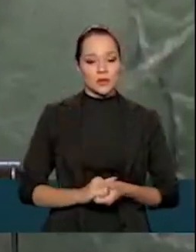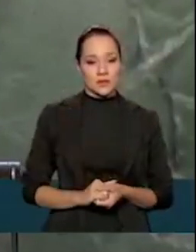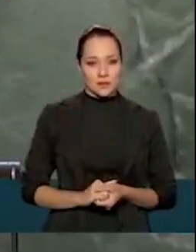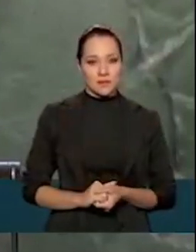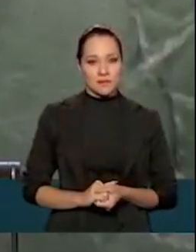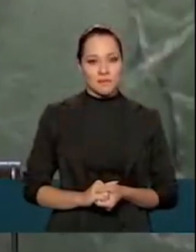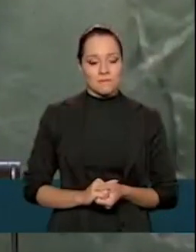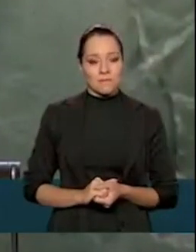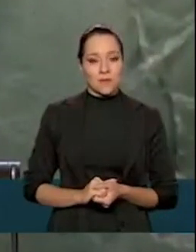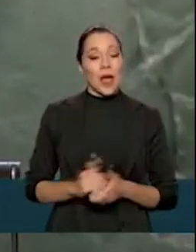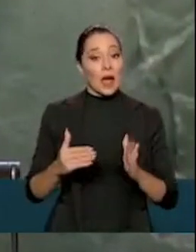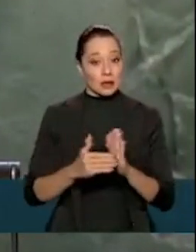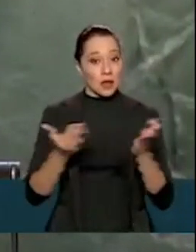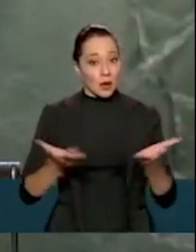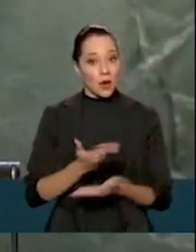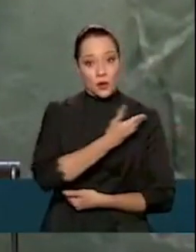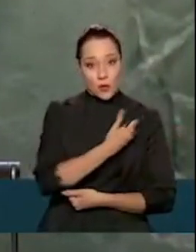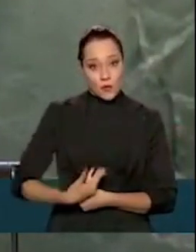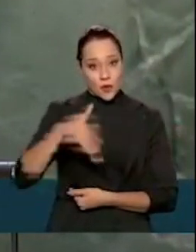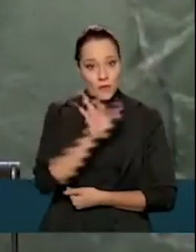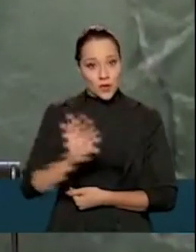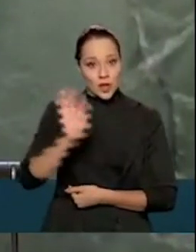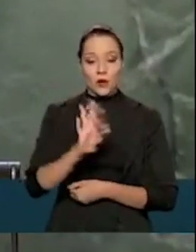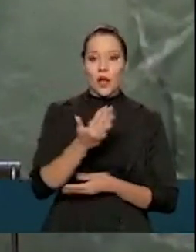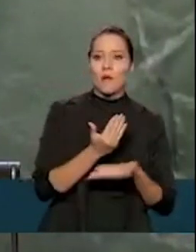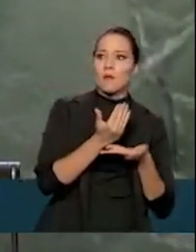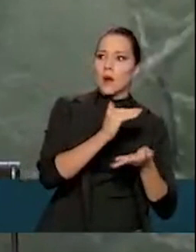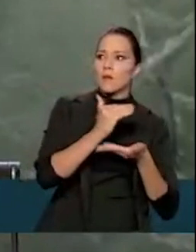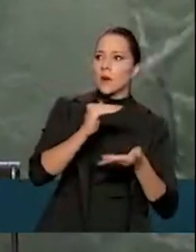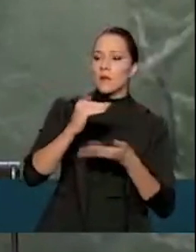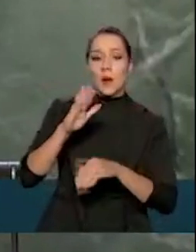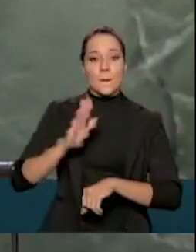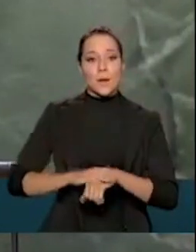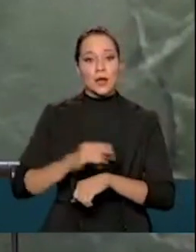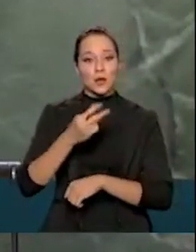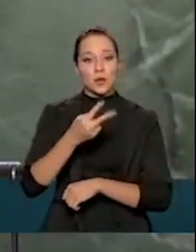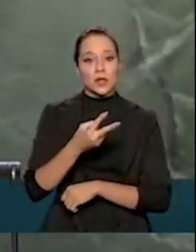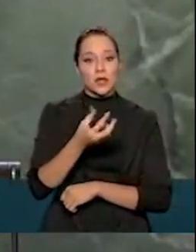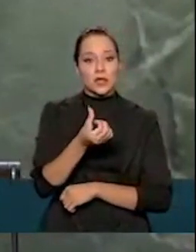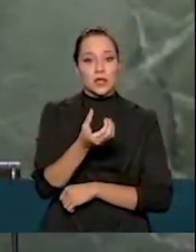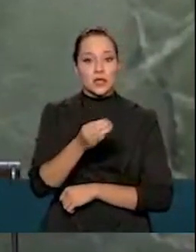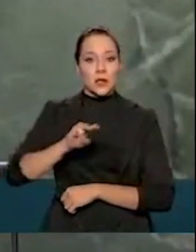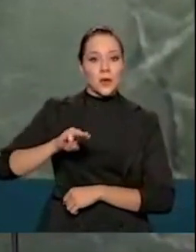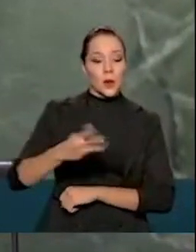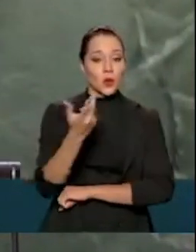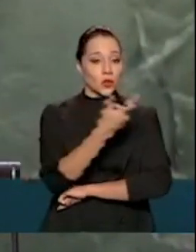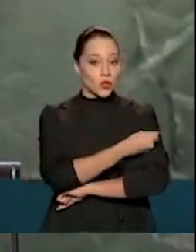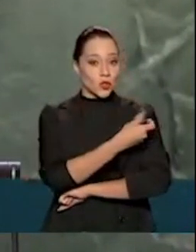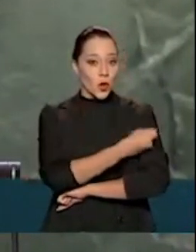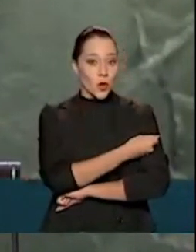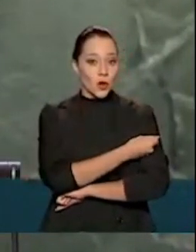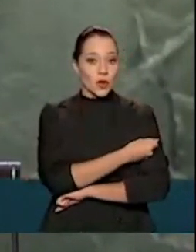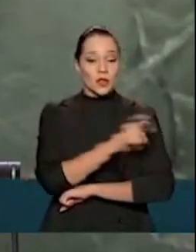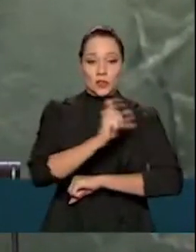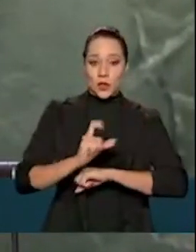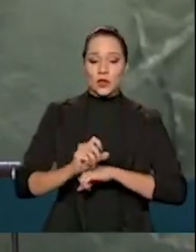e até o momento o governo federal distribuiu mais de 260 anos de doses de vacinas e mais de 140